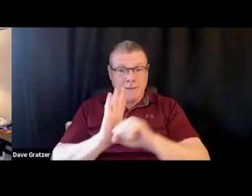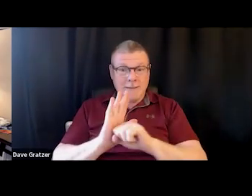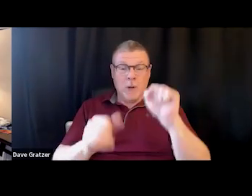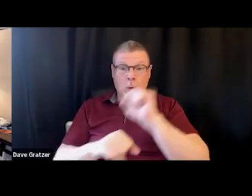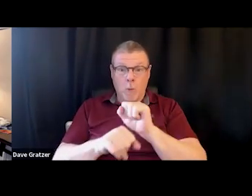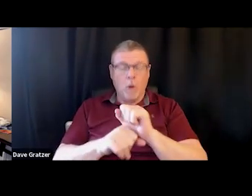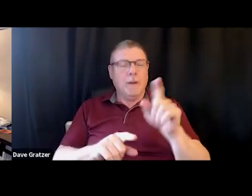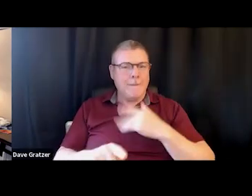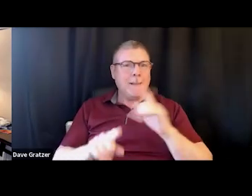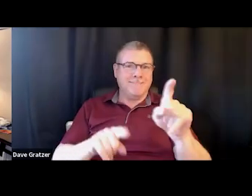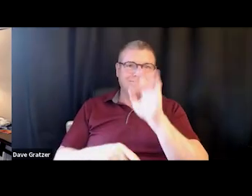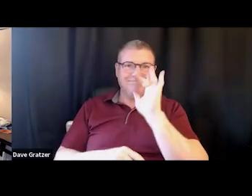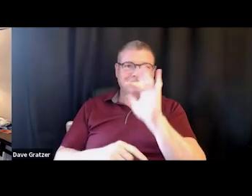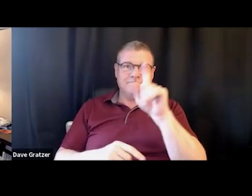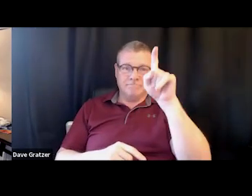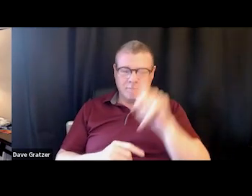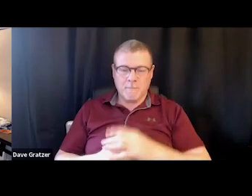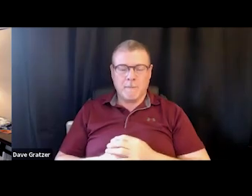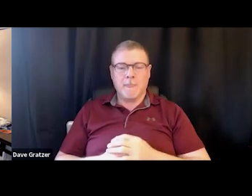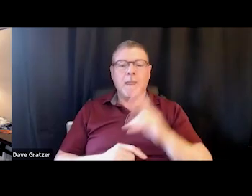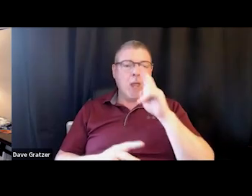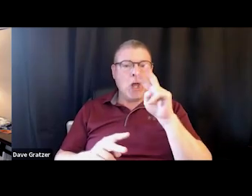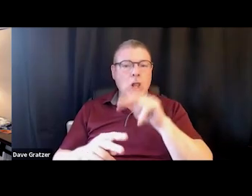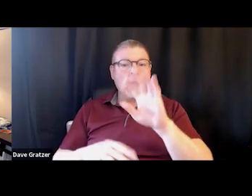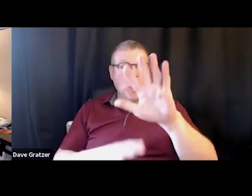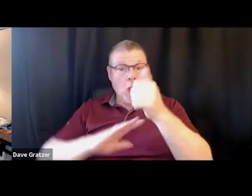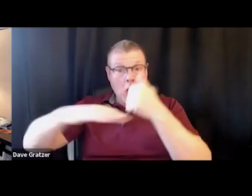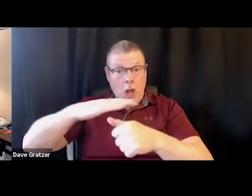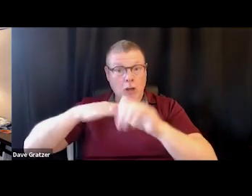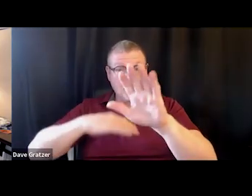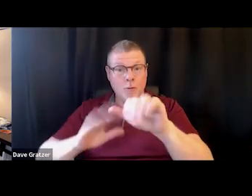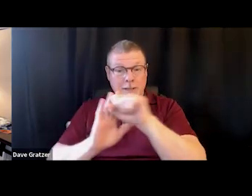por favor vayan a esa guía y busquen su estado, y verán a las personas a contactar.